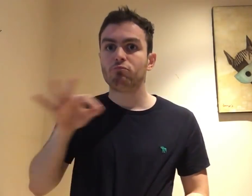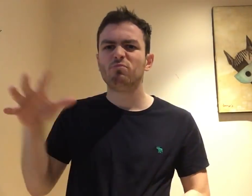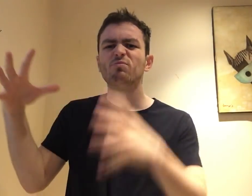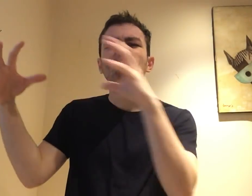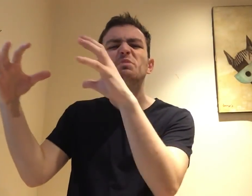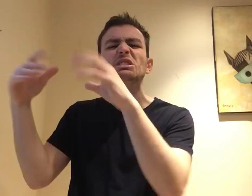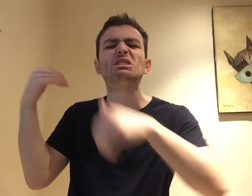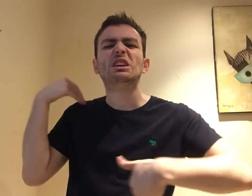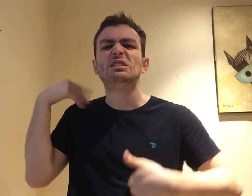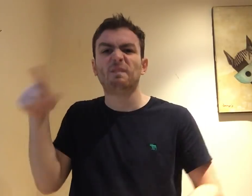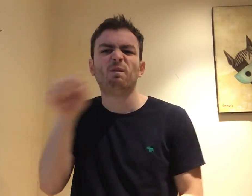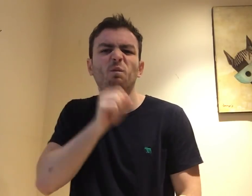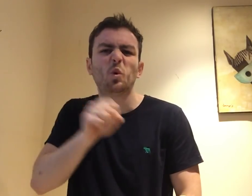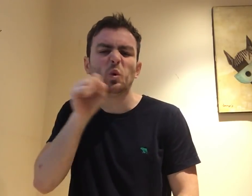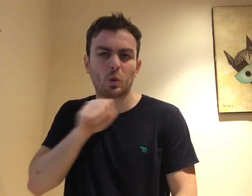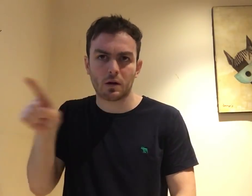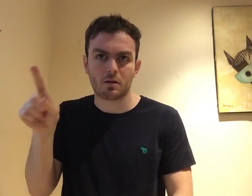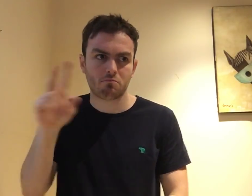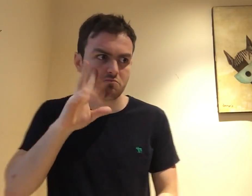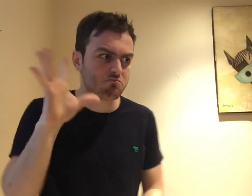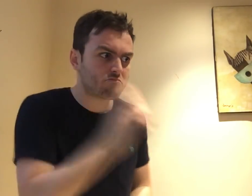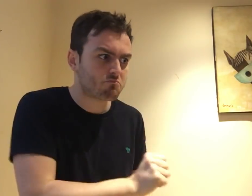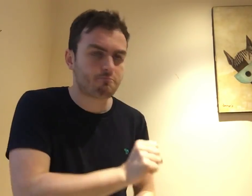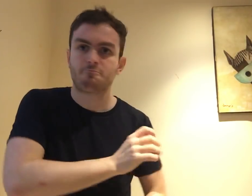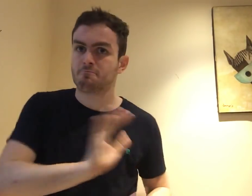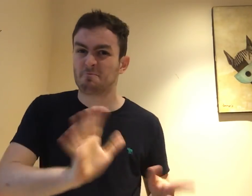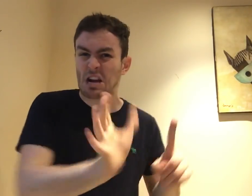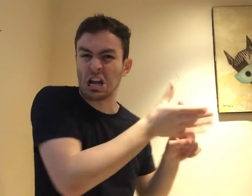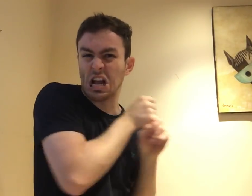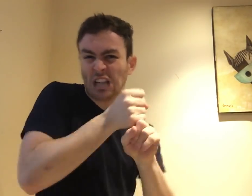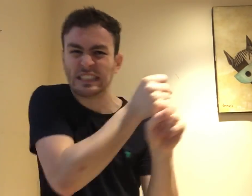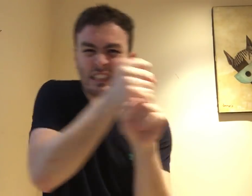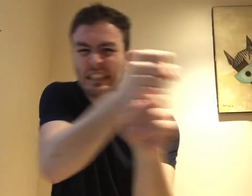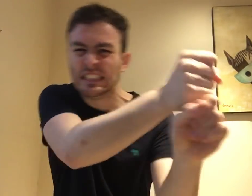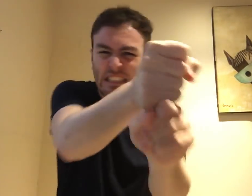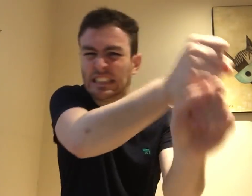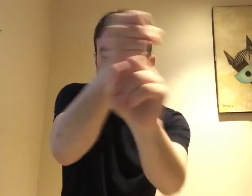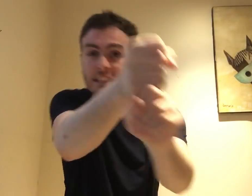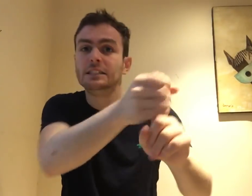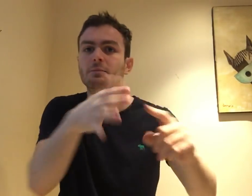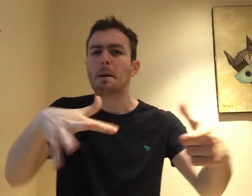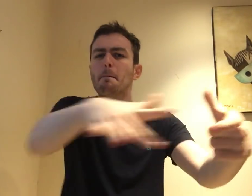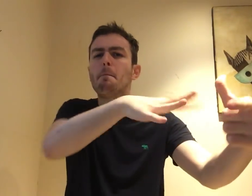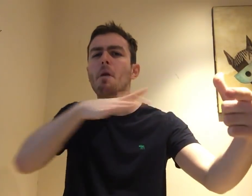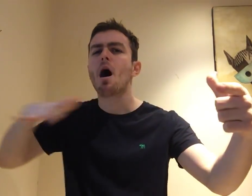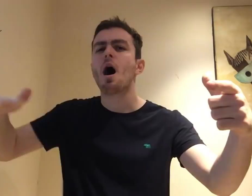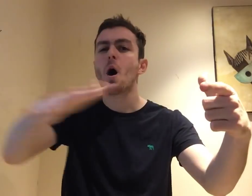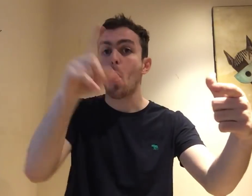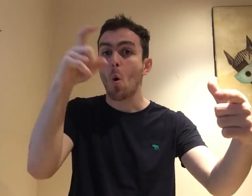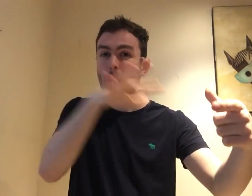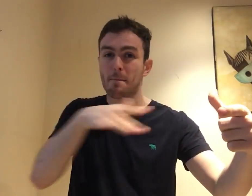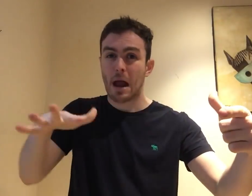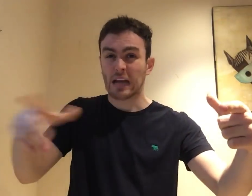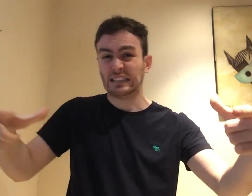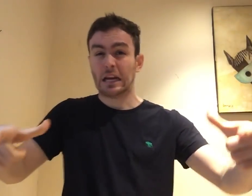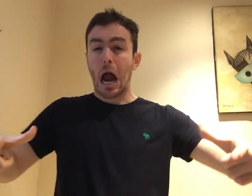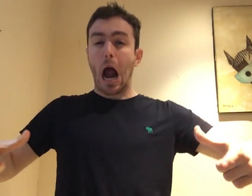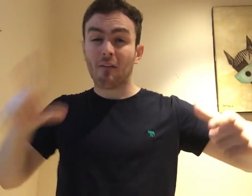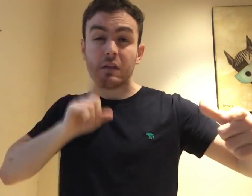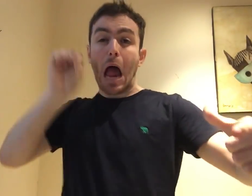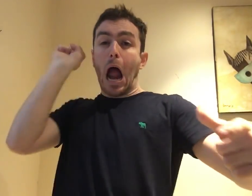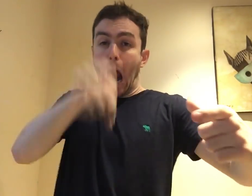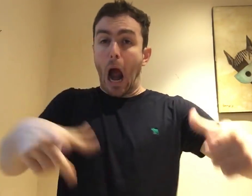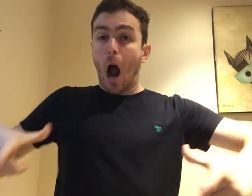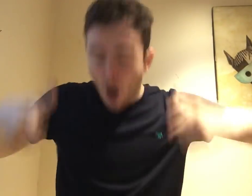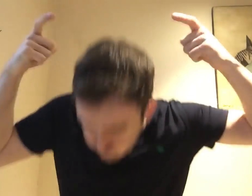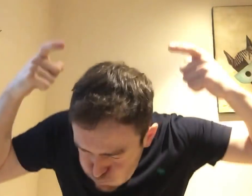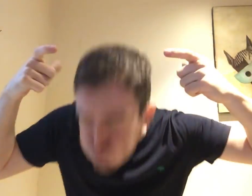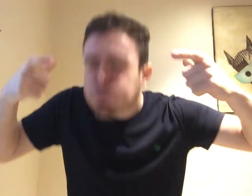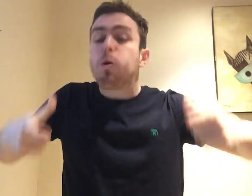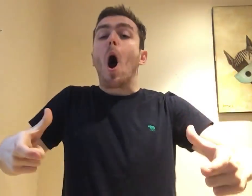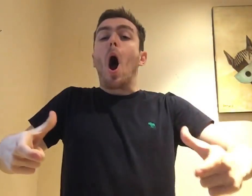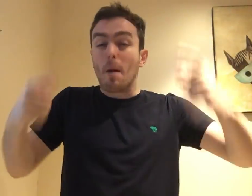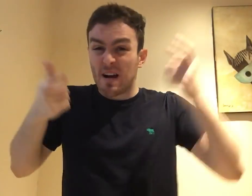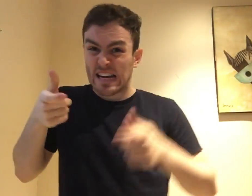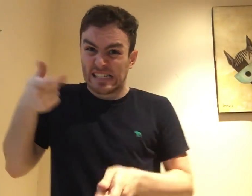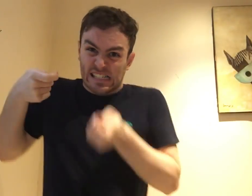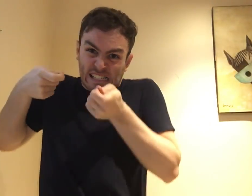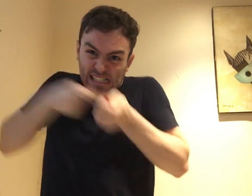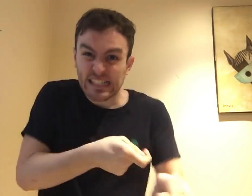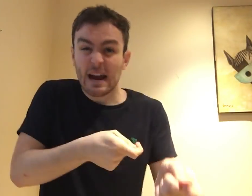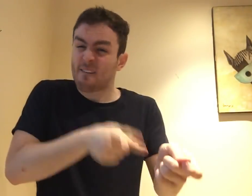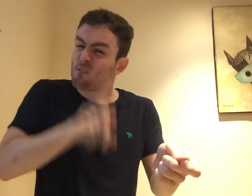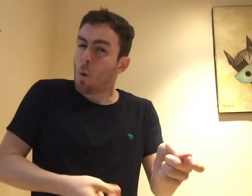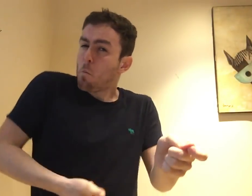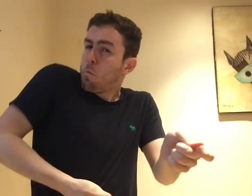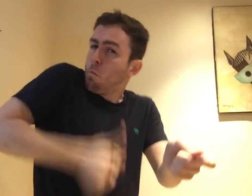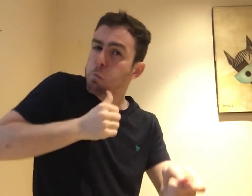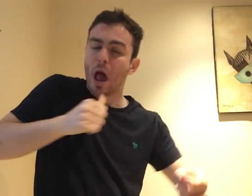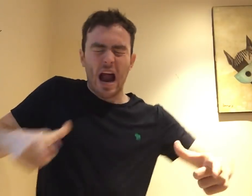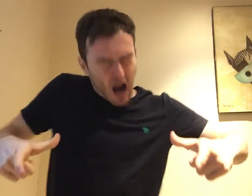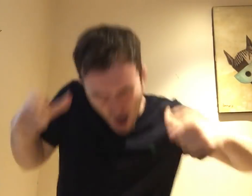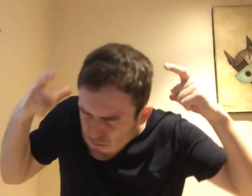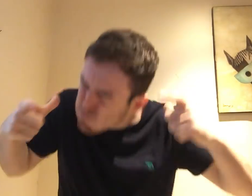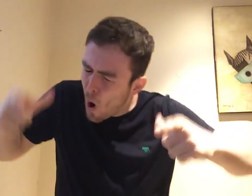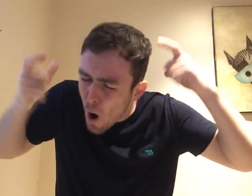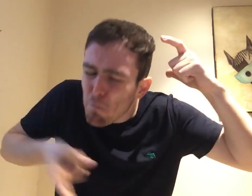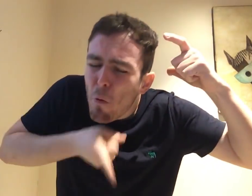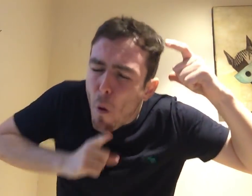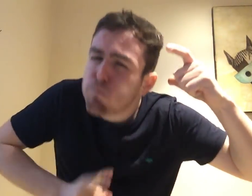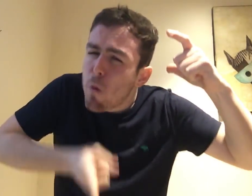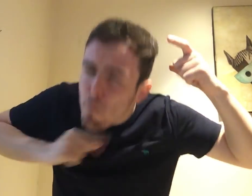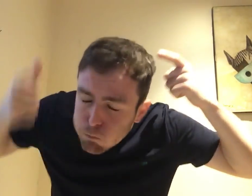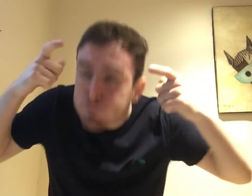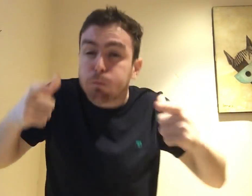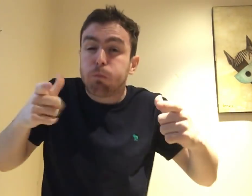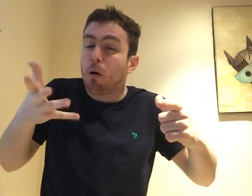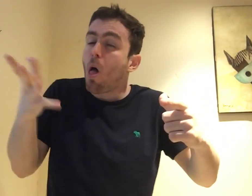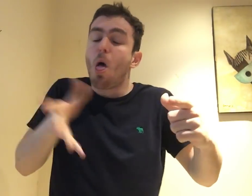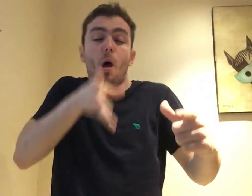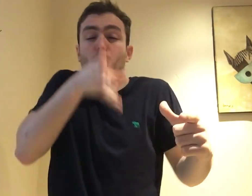Un vieux singe l’a amenée vers un bassin d’eau et l’a forcée à boire, elle avalait beaucoup de l'eau.